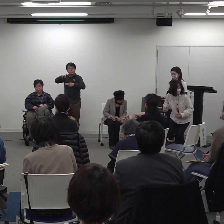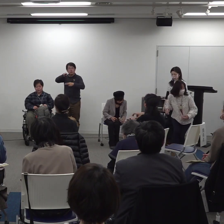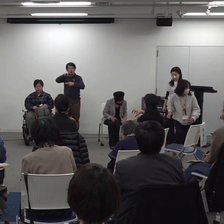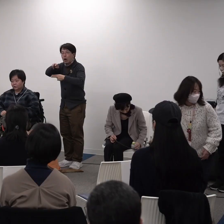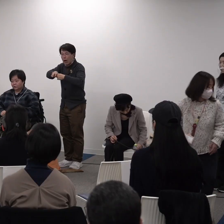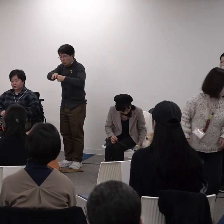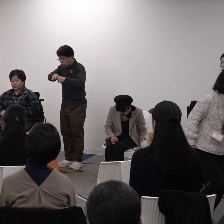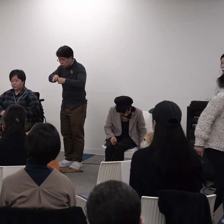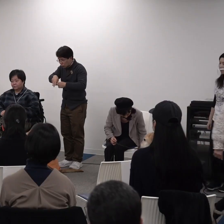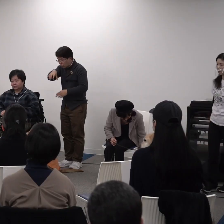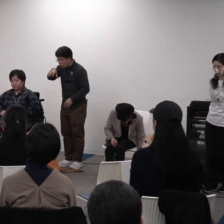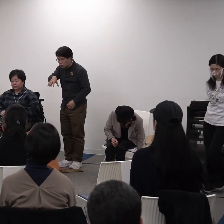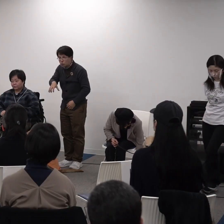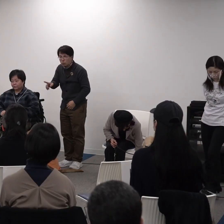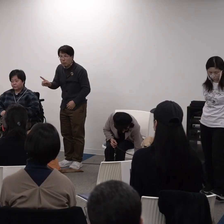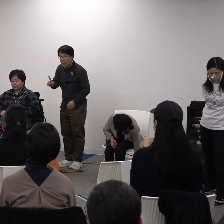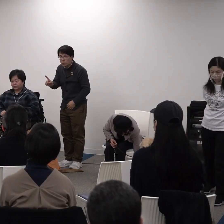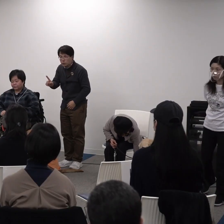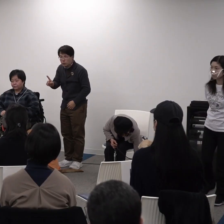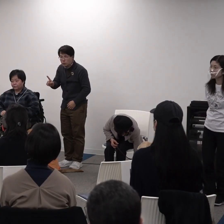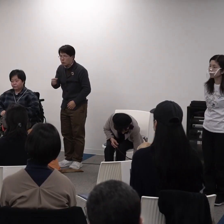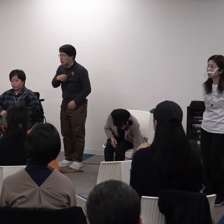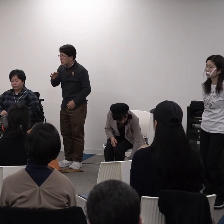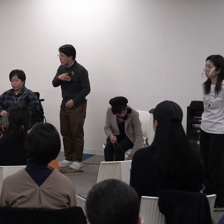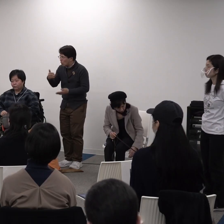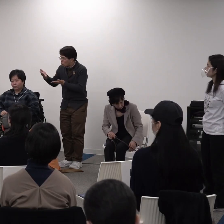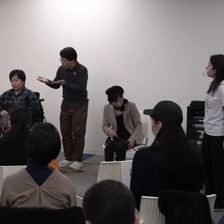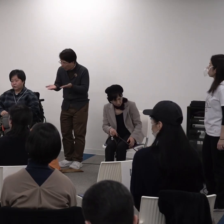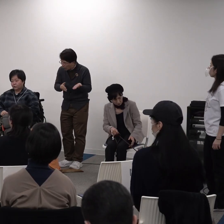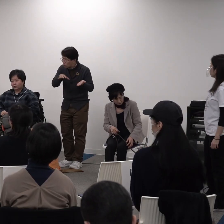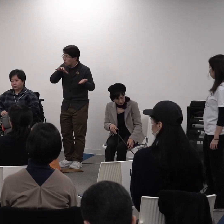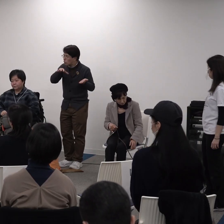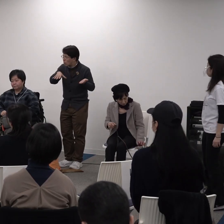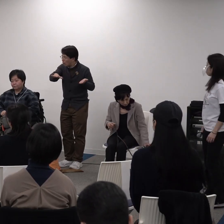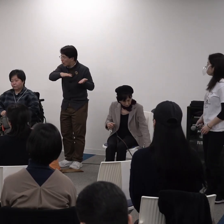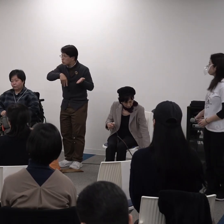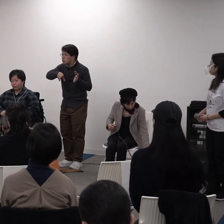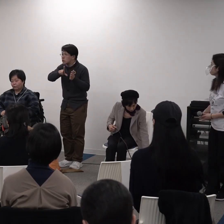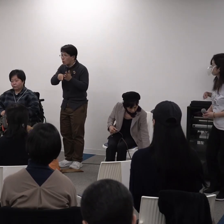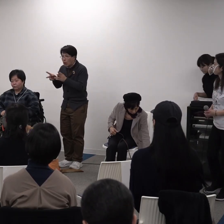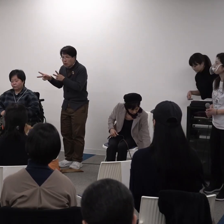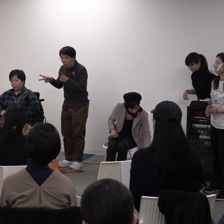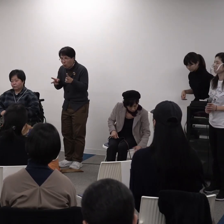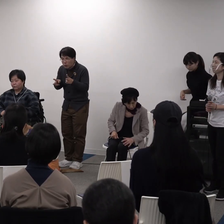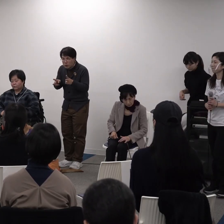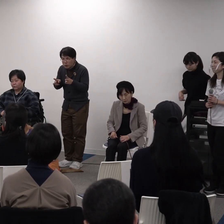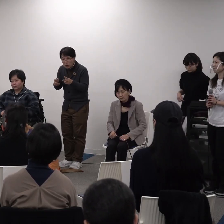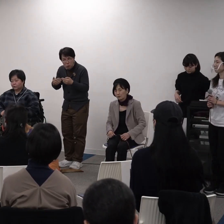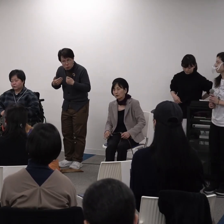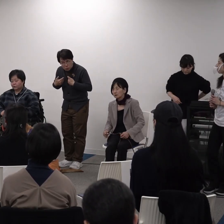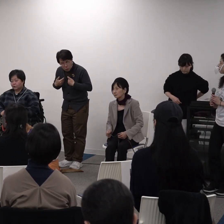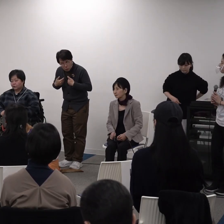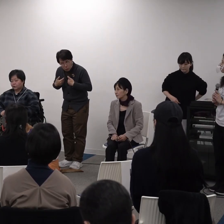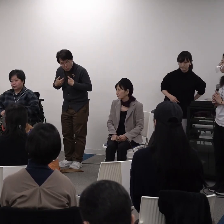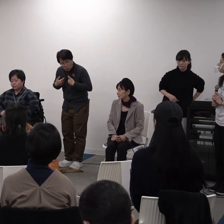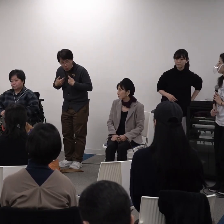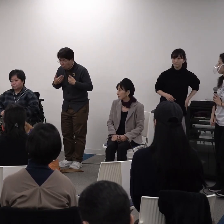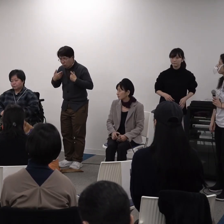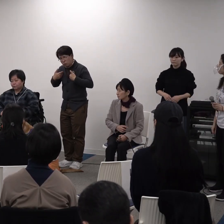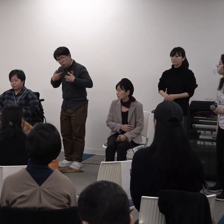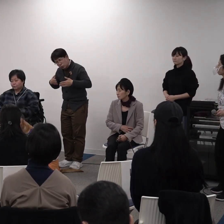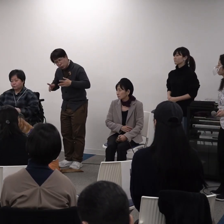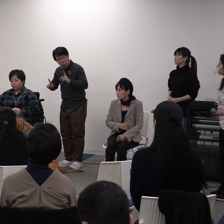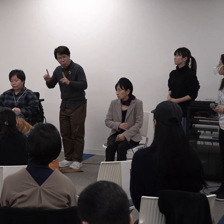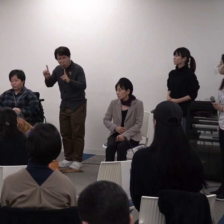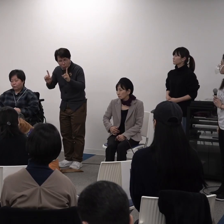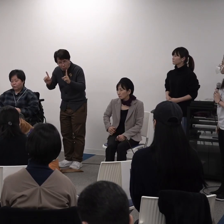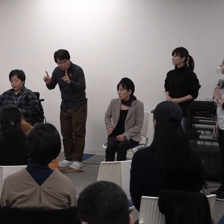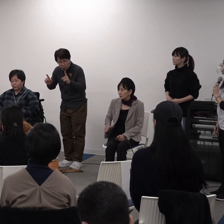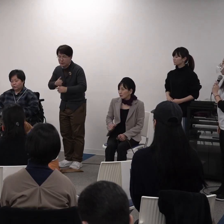迎える側としては用意してあげた方が本当は望ましいんでしょうか